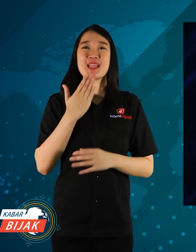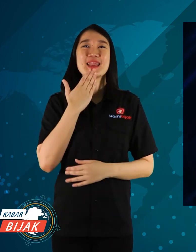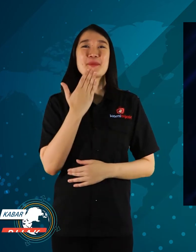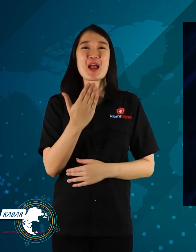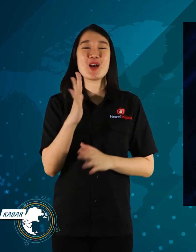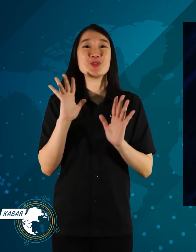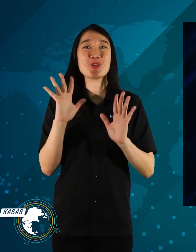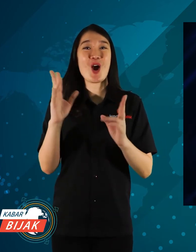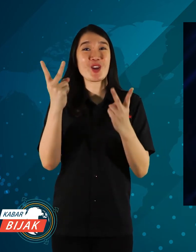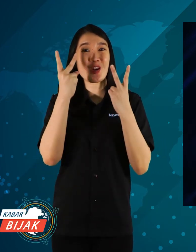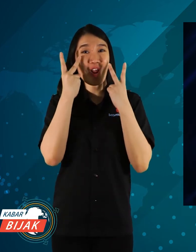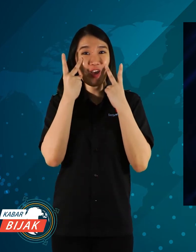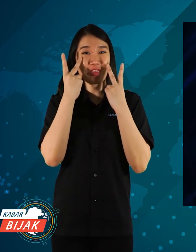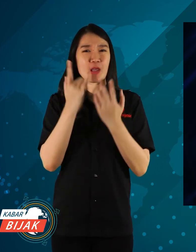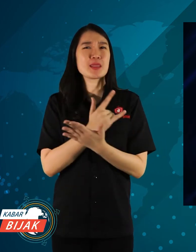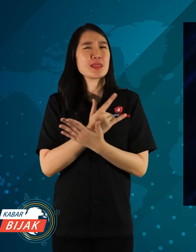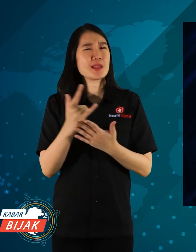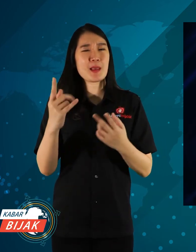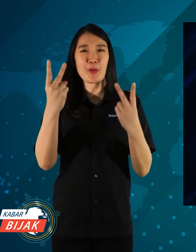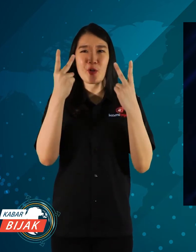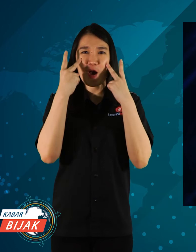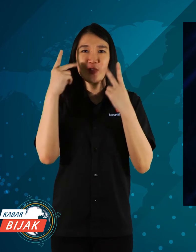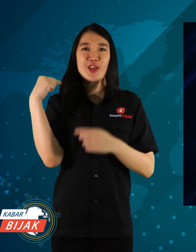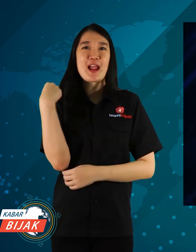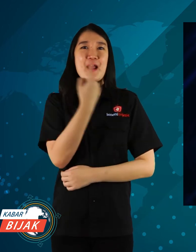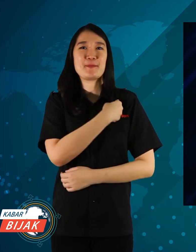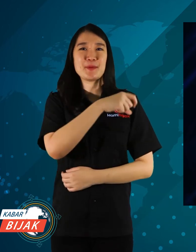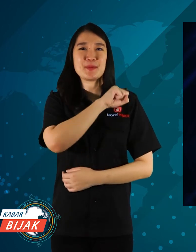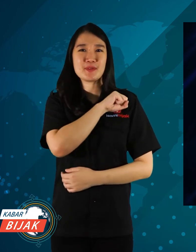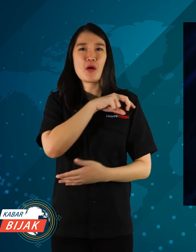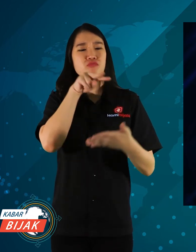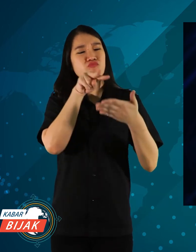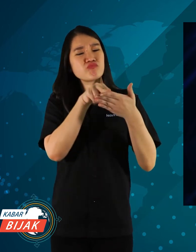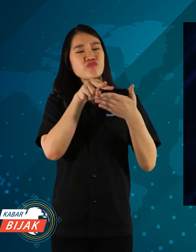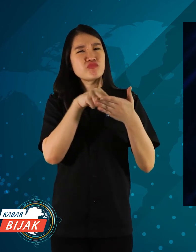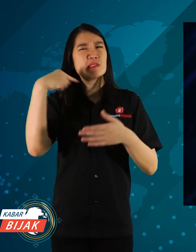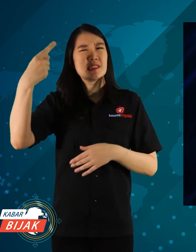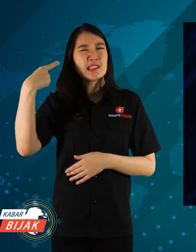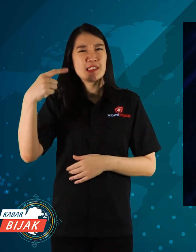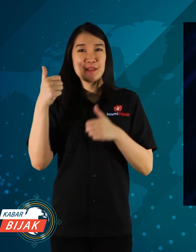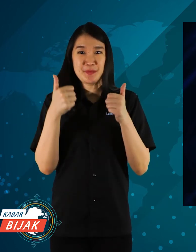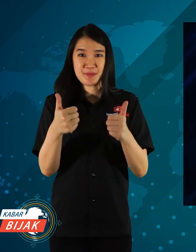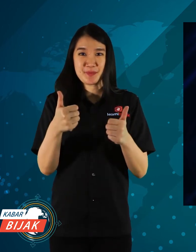Terima kasih telah menonton, tetap menonton KamiBijak ya.